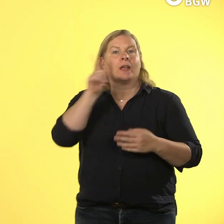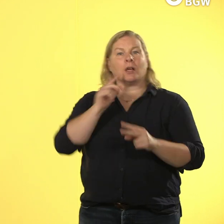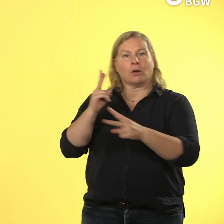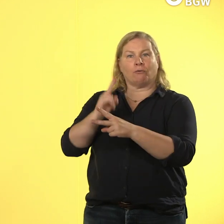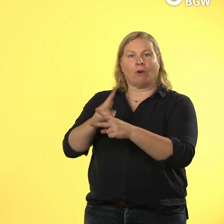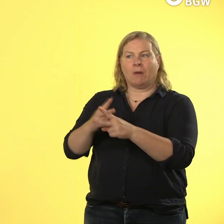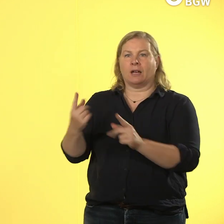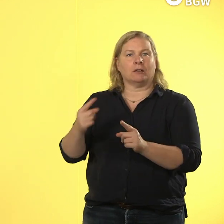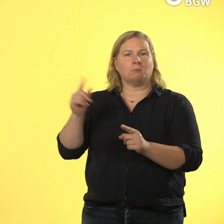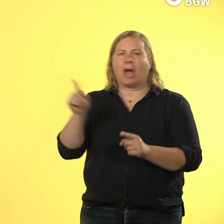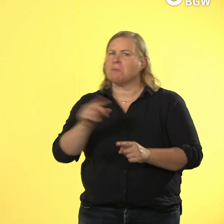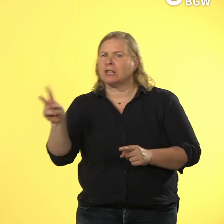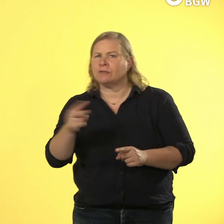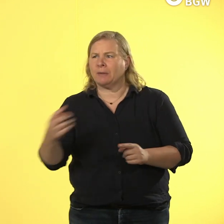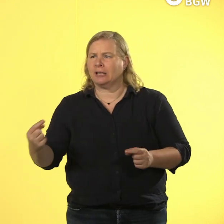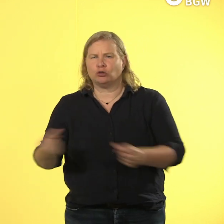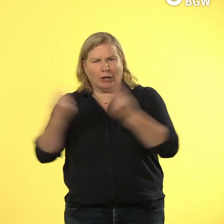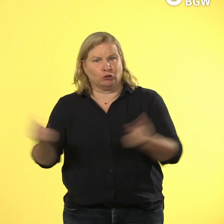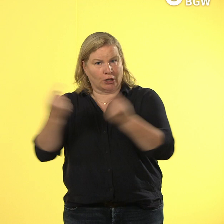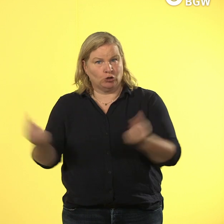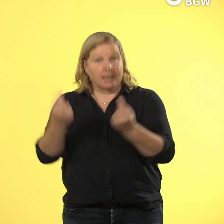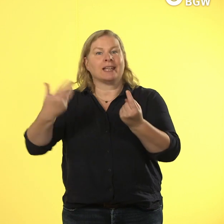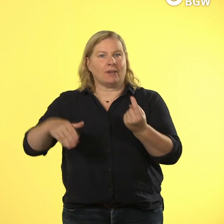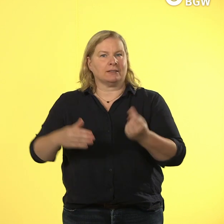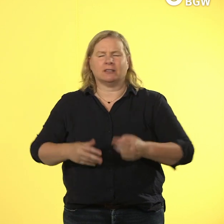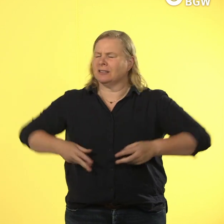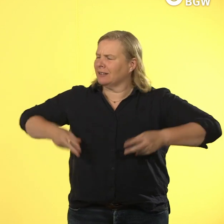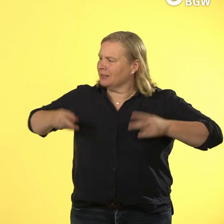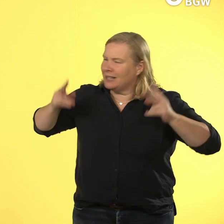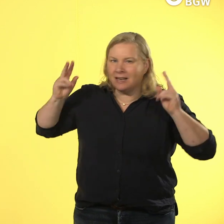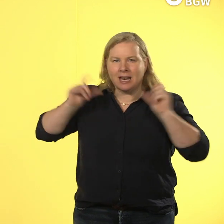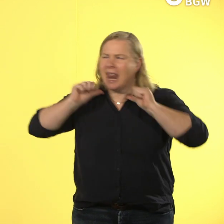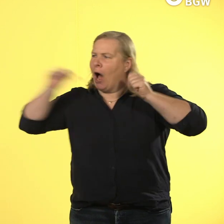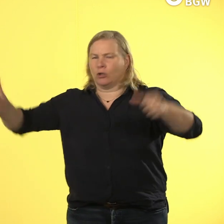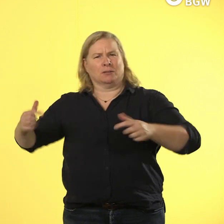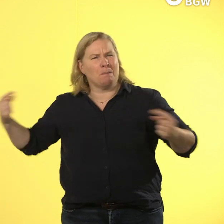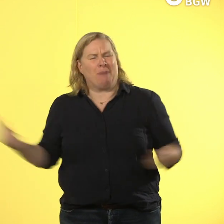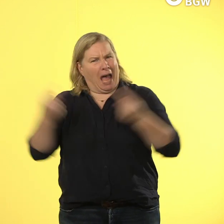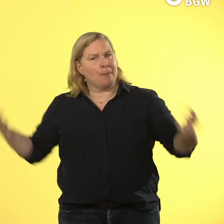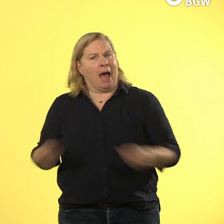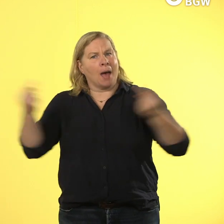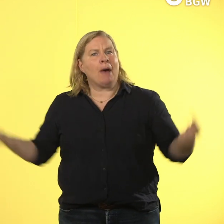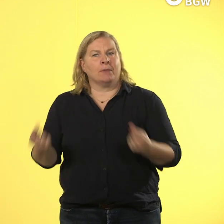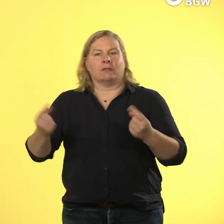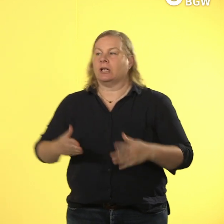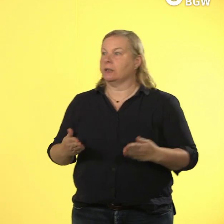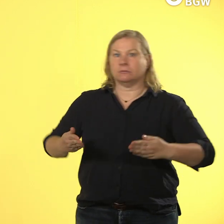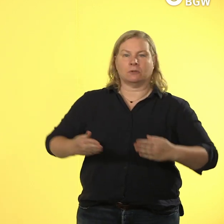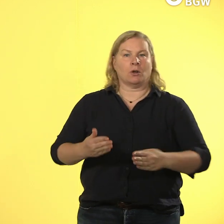richtig laut geworden bin, weil ich so richtig voraktiviert da reingehe, also eine Körpersprache habe, dass die arme Frau Meier gar nicht anders kann, als hochzugehen.